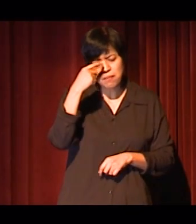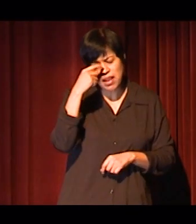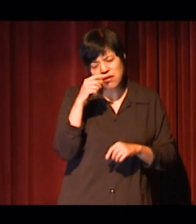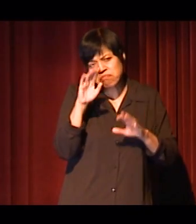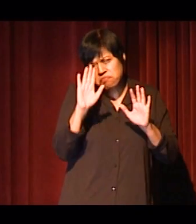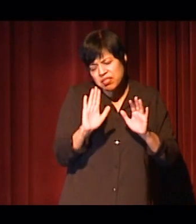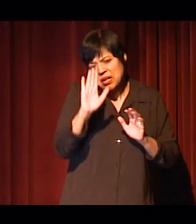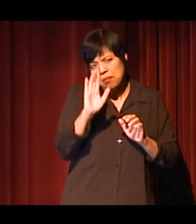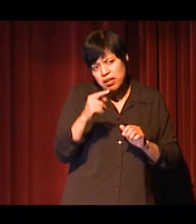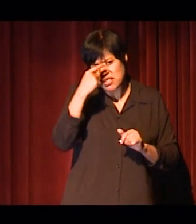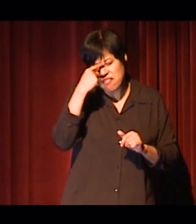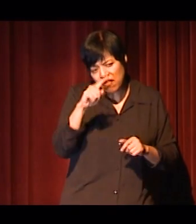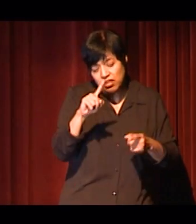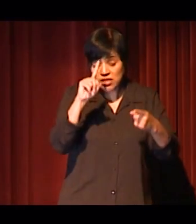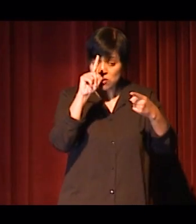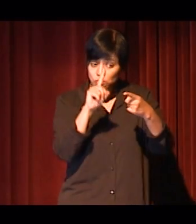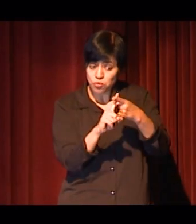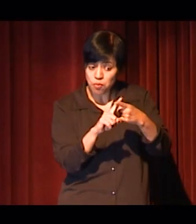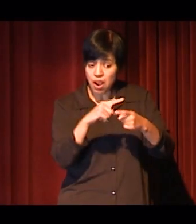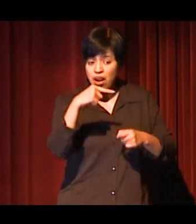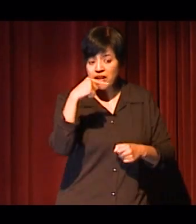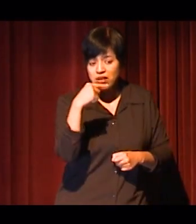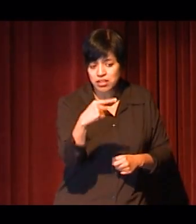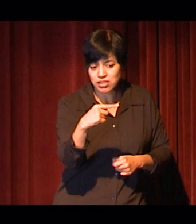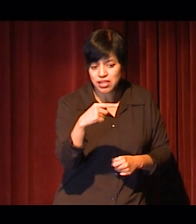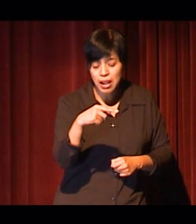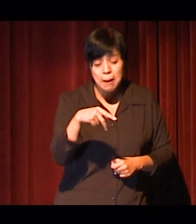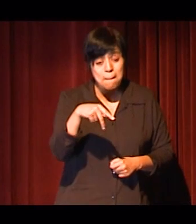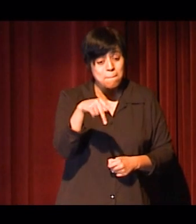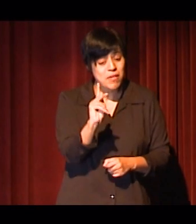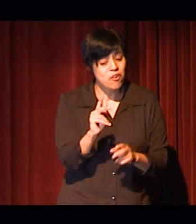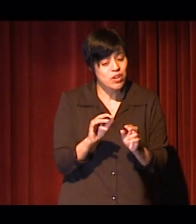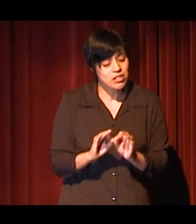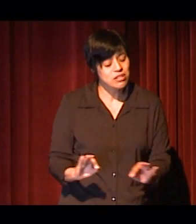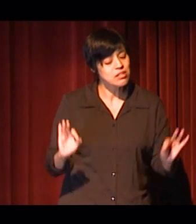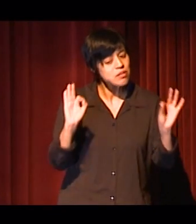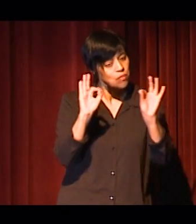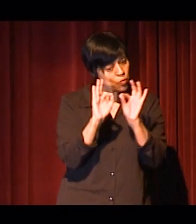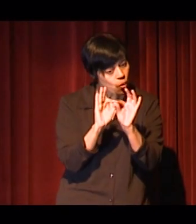como es sumar y restar. Pero que es esencial para niños de segundo de primaria,